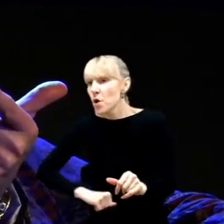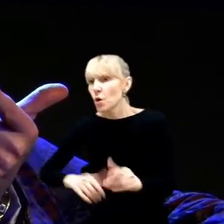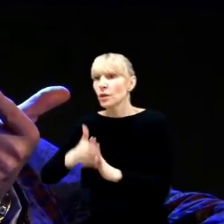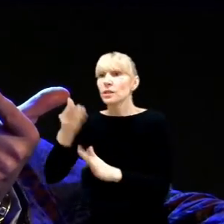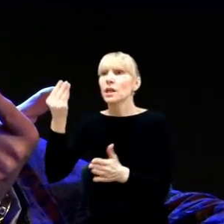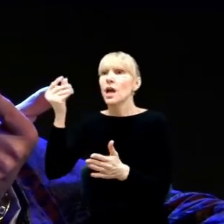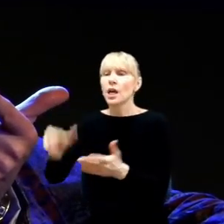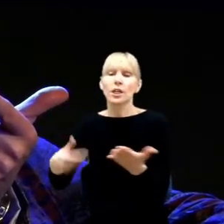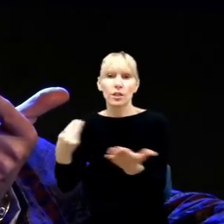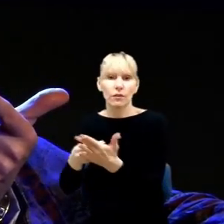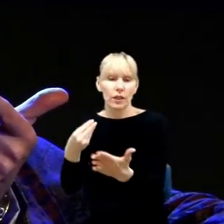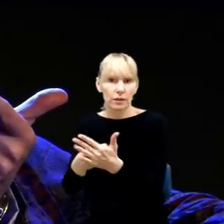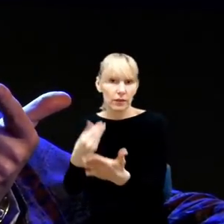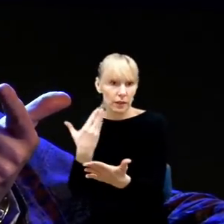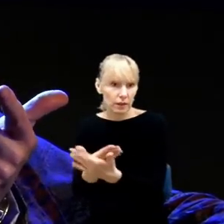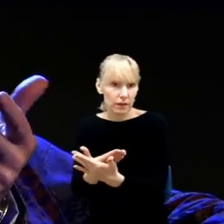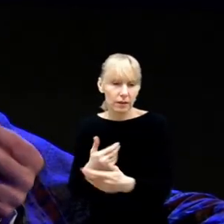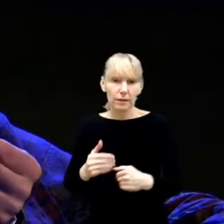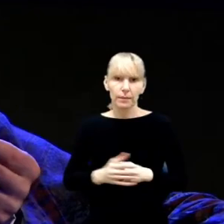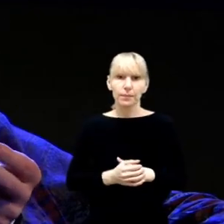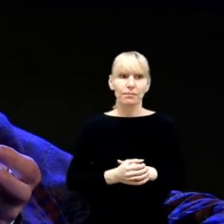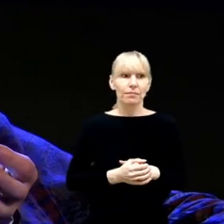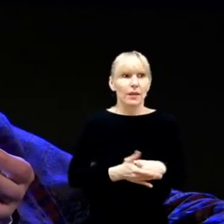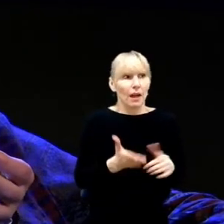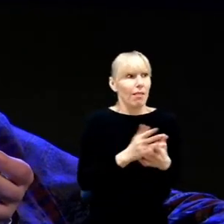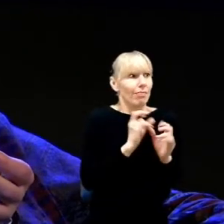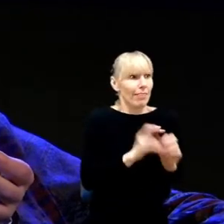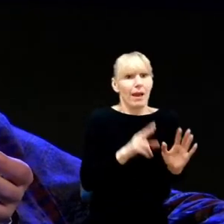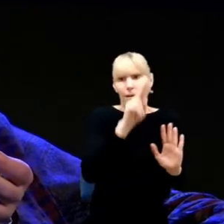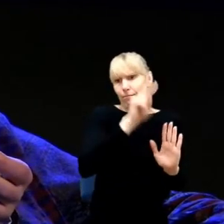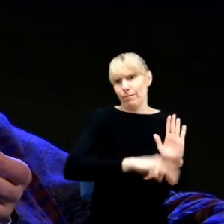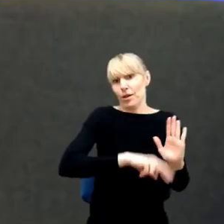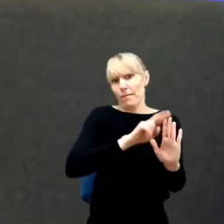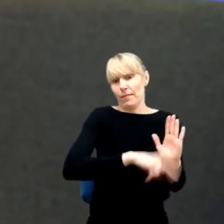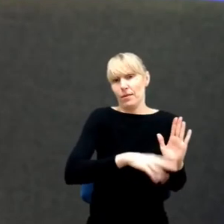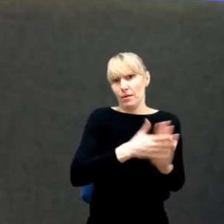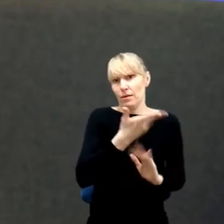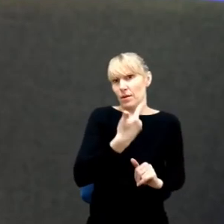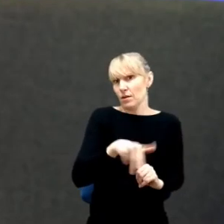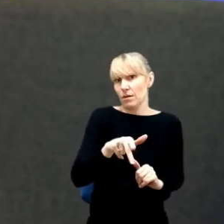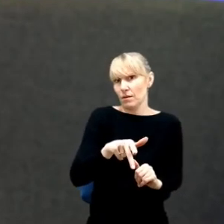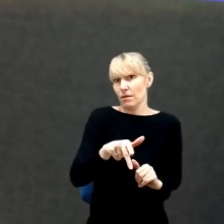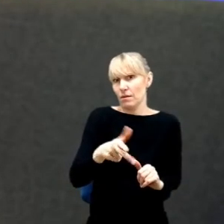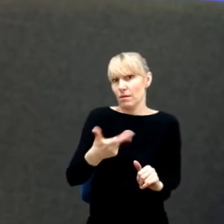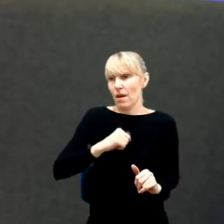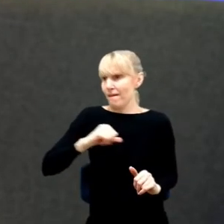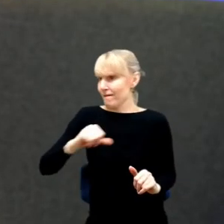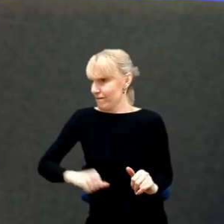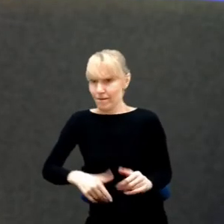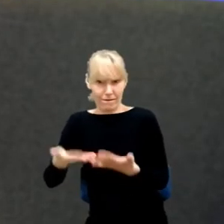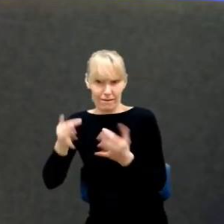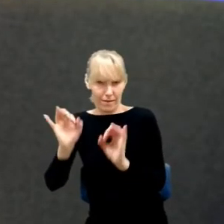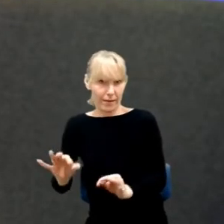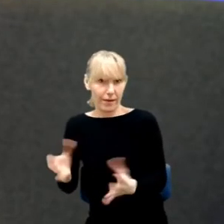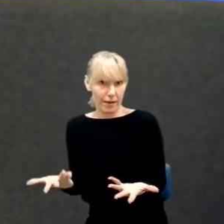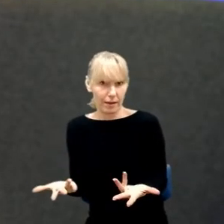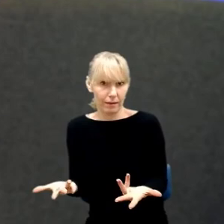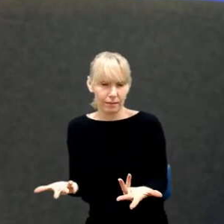Ale to chyba nie ma zgody, bo przepisy są oczywiście, no czemu nie wina burmistrza? Przepraszam, burmistrz ma tam...